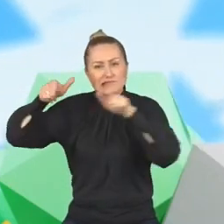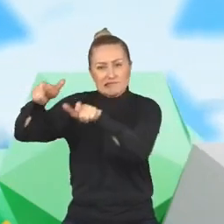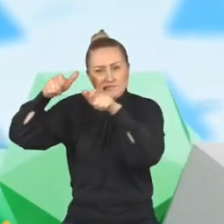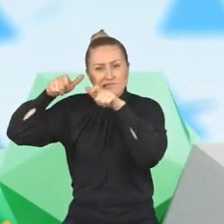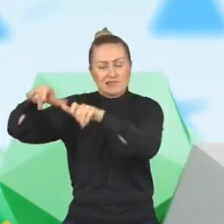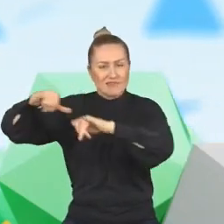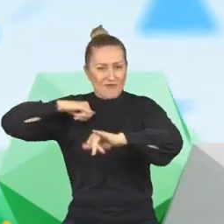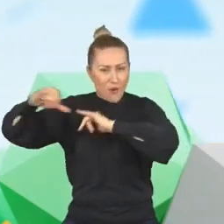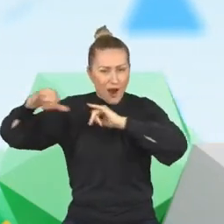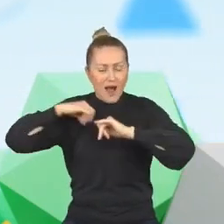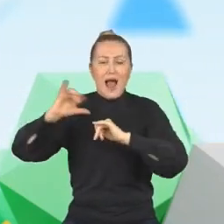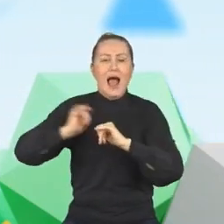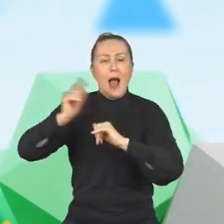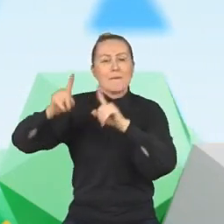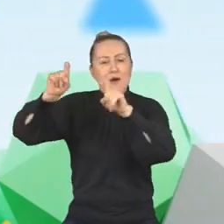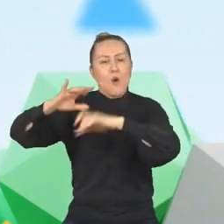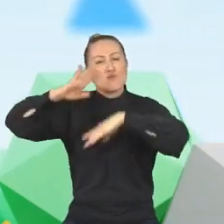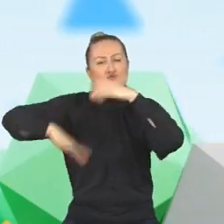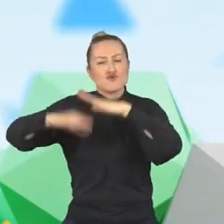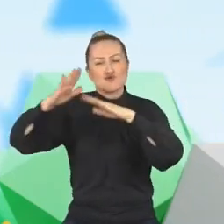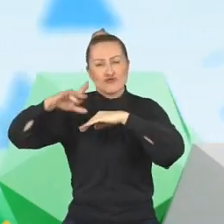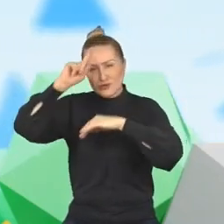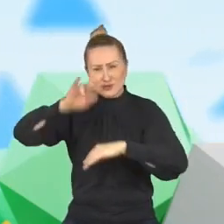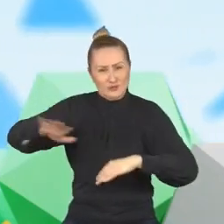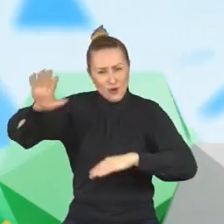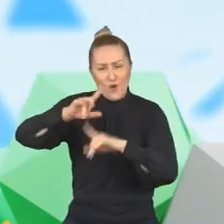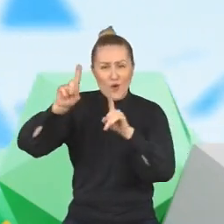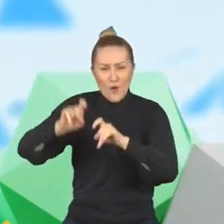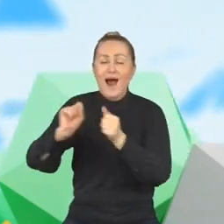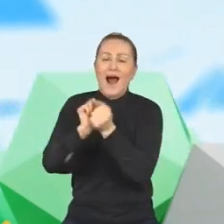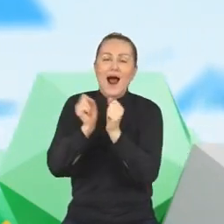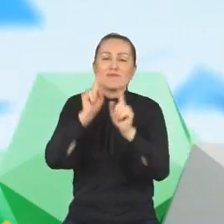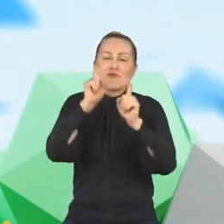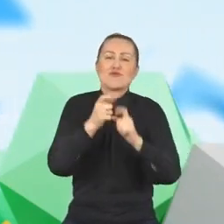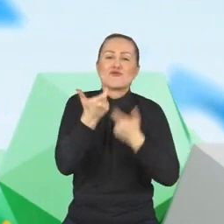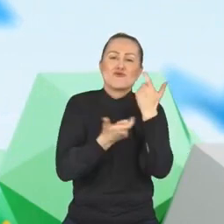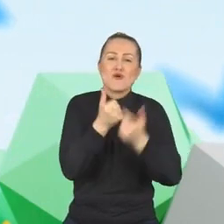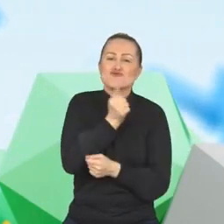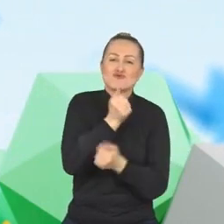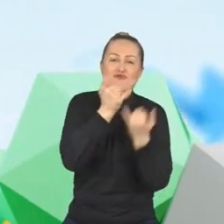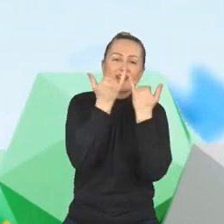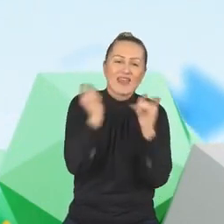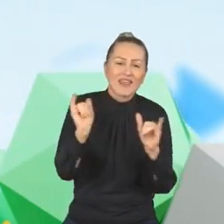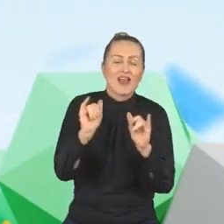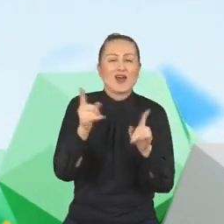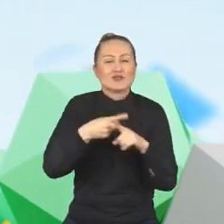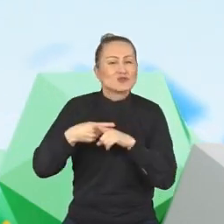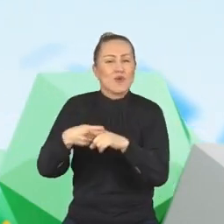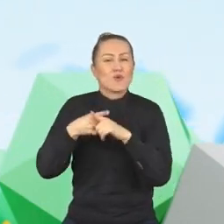działania w zakresie budownictwa społecznego albo podejmowanie jakiś innych prób takiego spółdzielczego podejścia do sprawy i